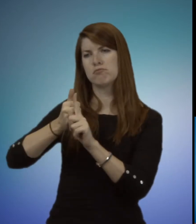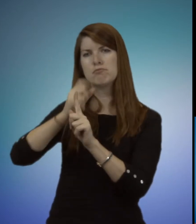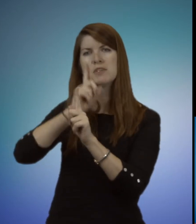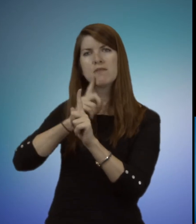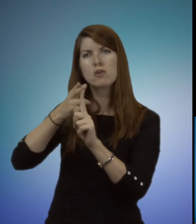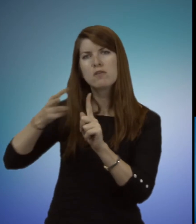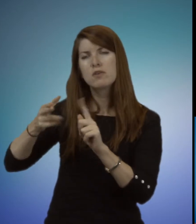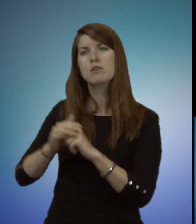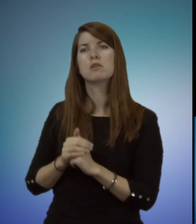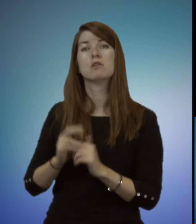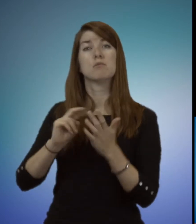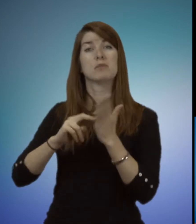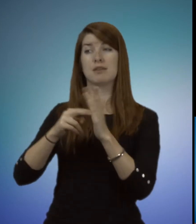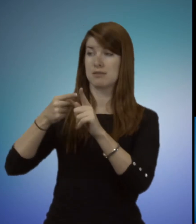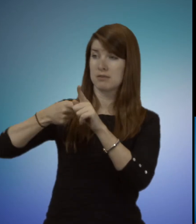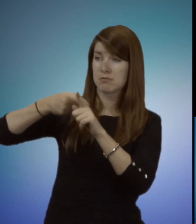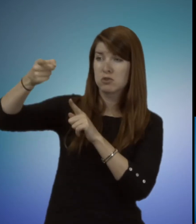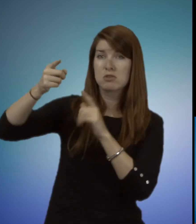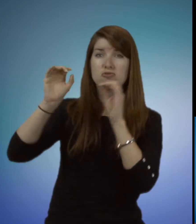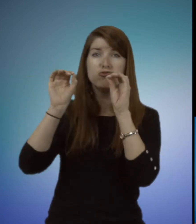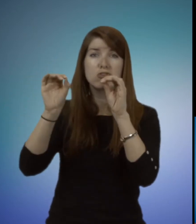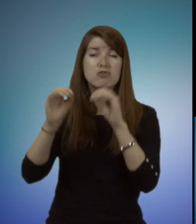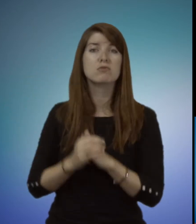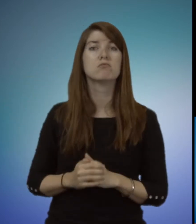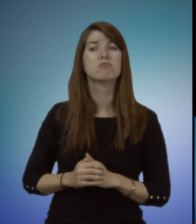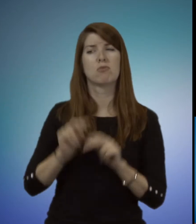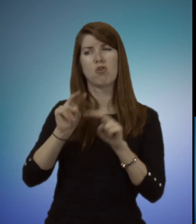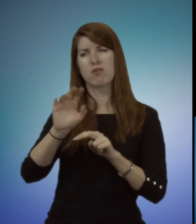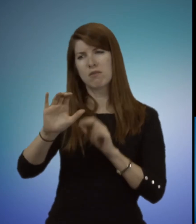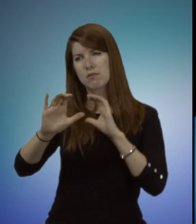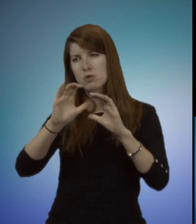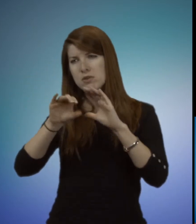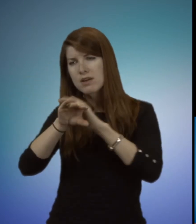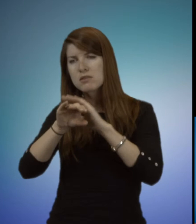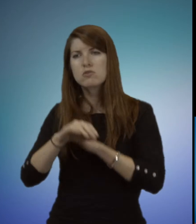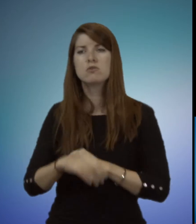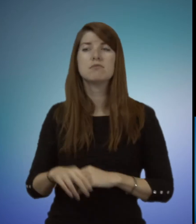en relación al acceso a la comunicación: la capacidad de escuchar, el discurso, la